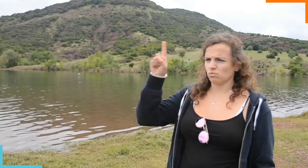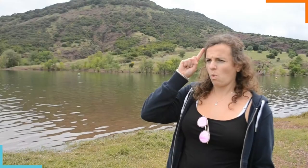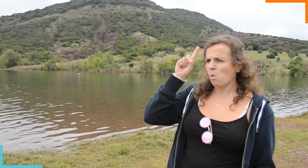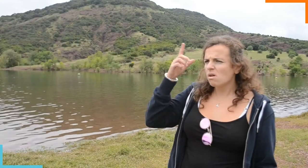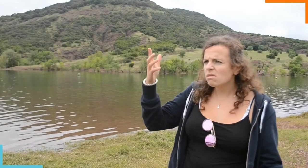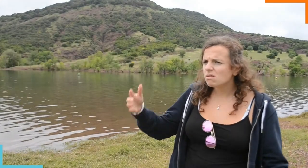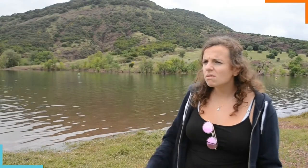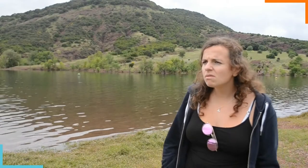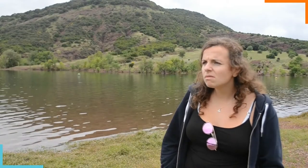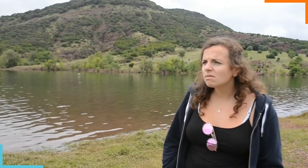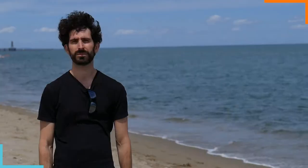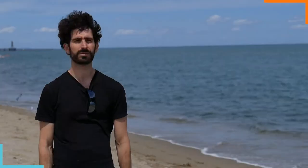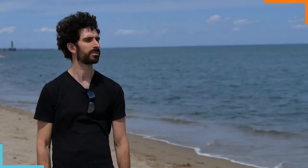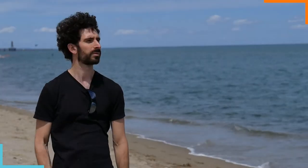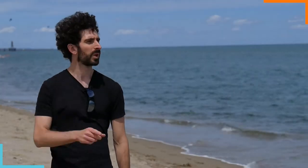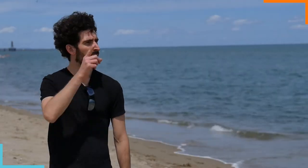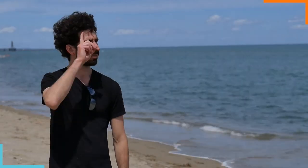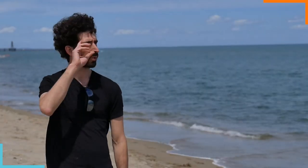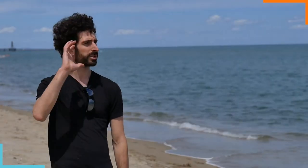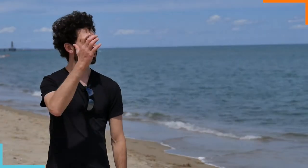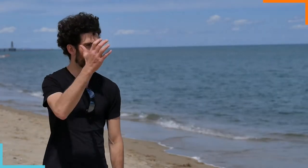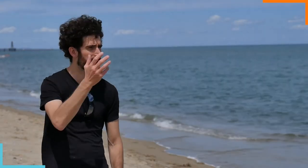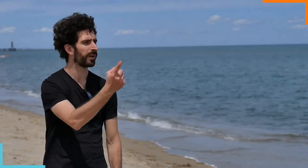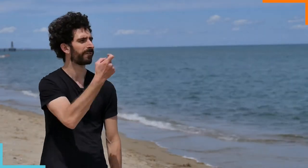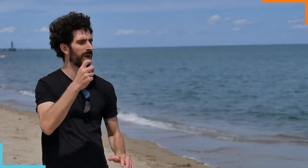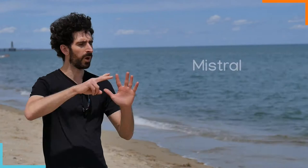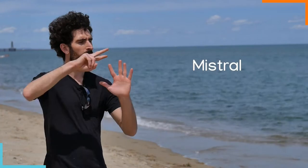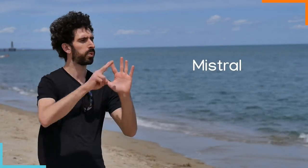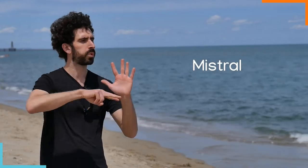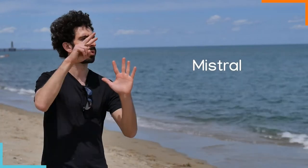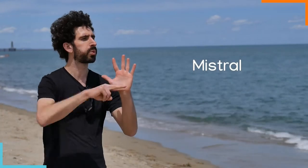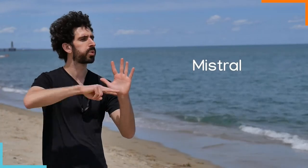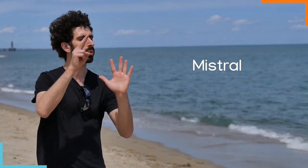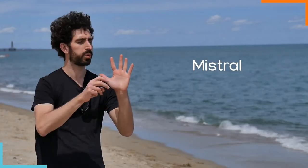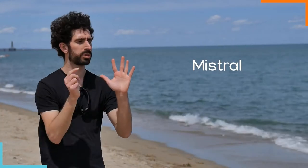Pourquoi ? Pourquoi du soleil ? Grâce au Mistral,